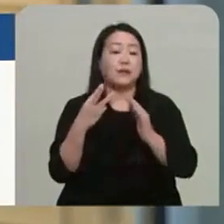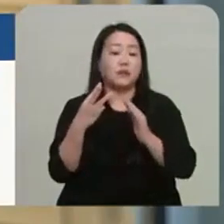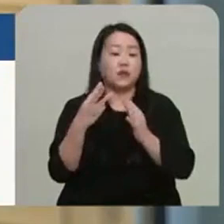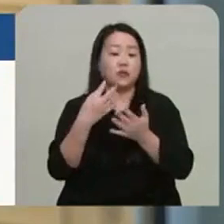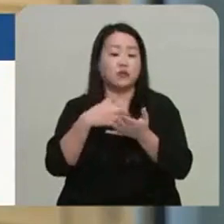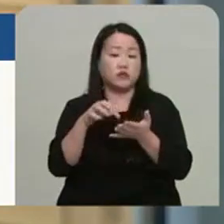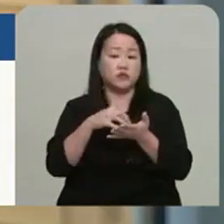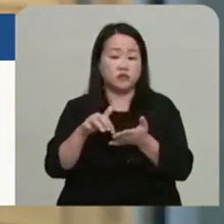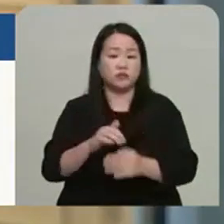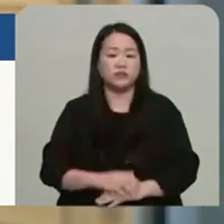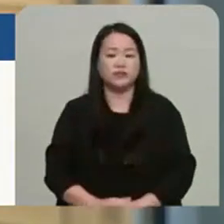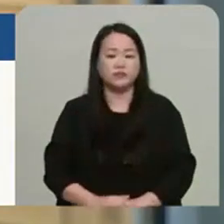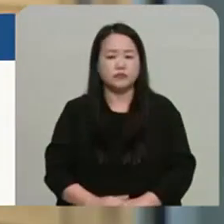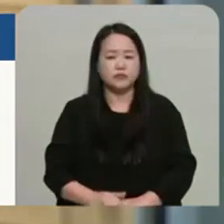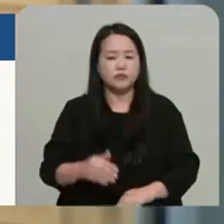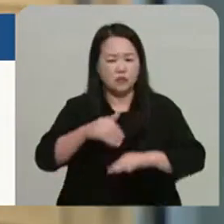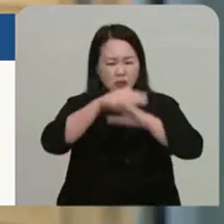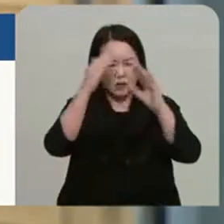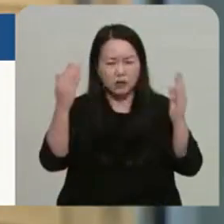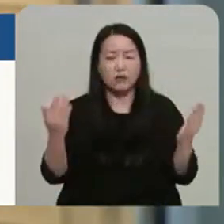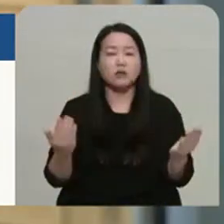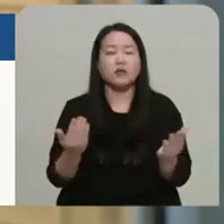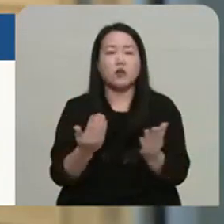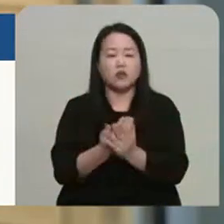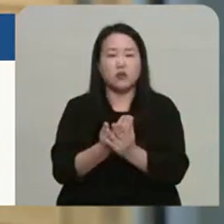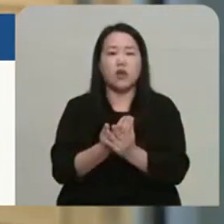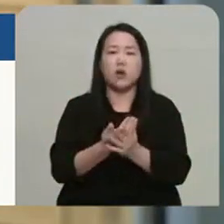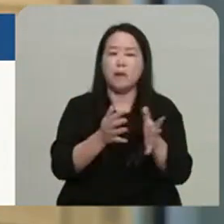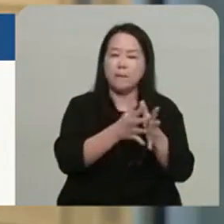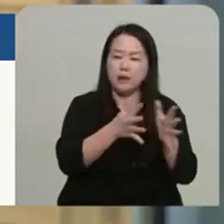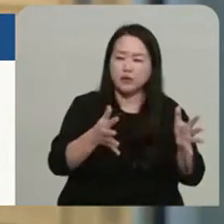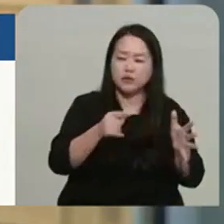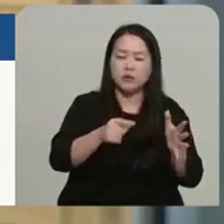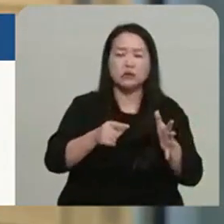좋다 보니까 더 문제가 심각해지는 거죠. 그래서 지나치게 아파트 중심의